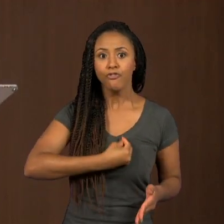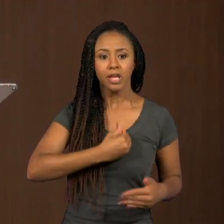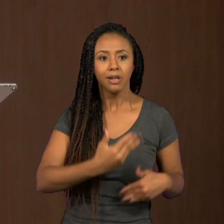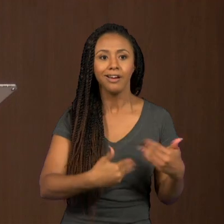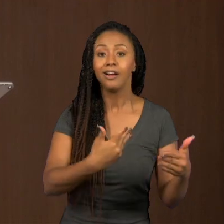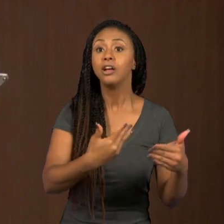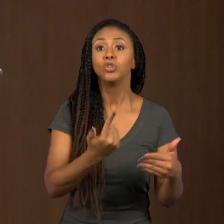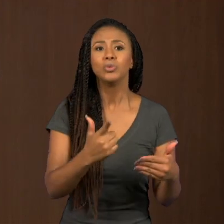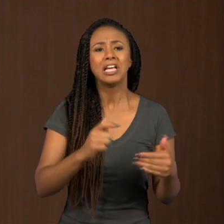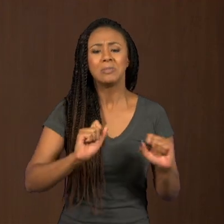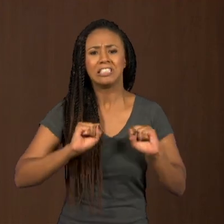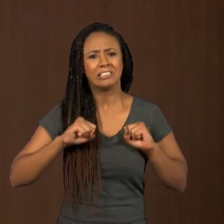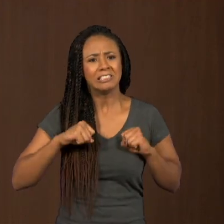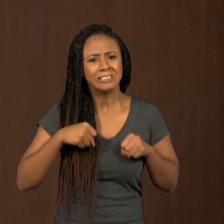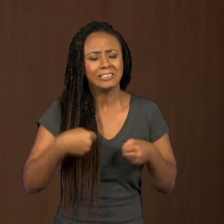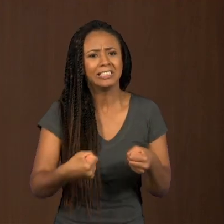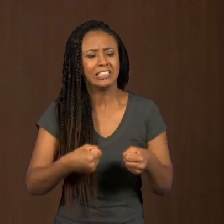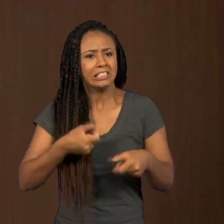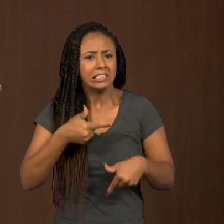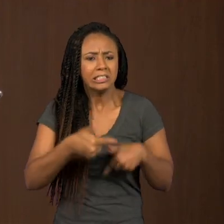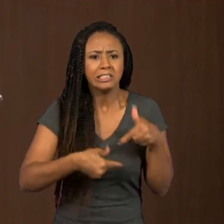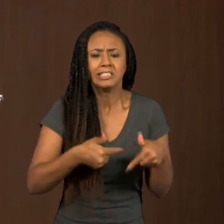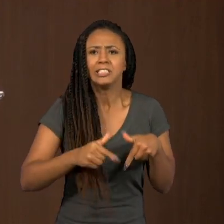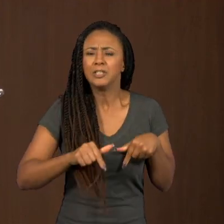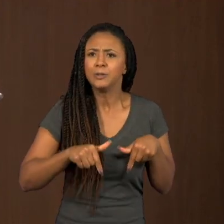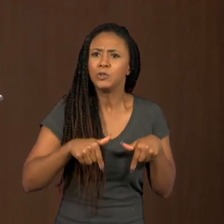UMA VIDA DEFENDIDA, É MUITO MAIS UMA LUTA PELA